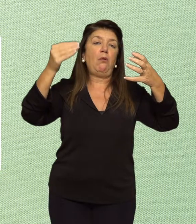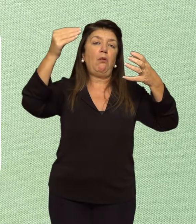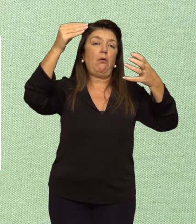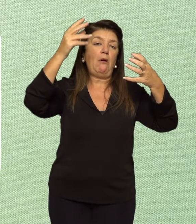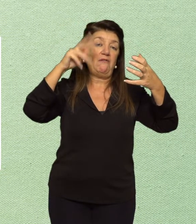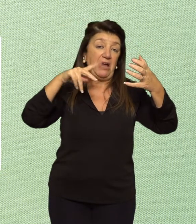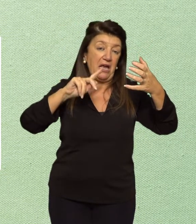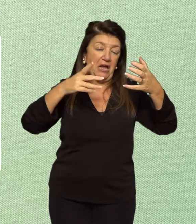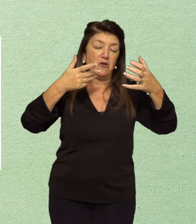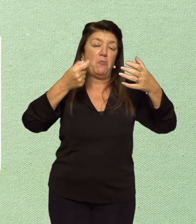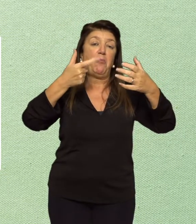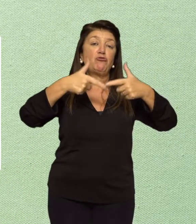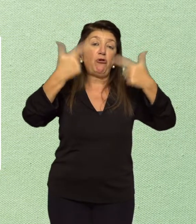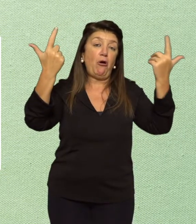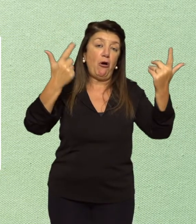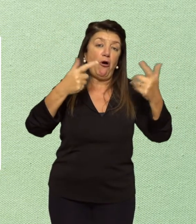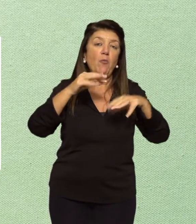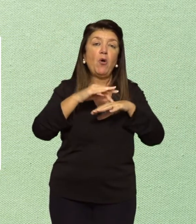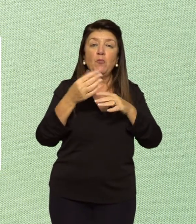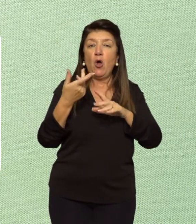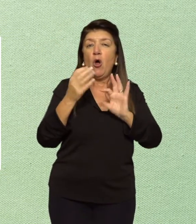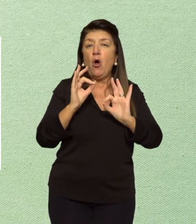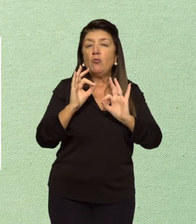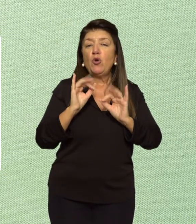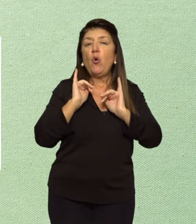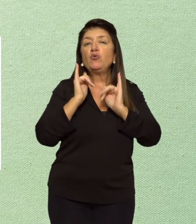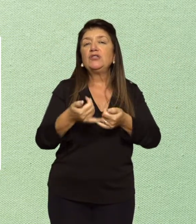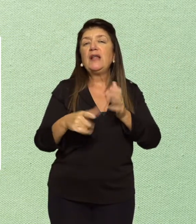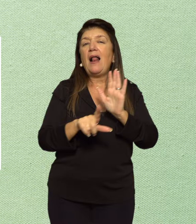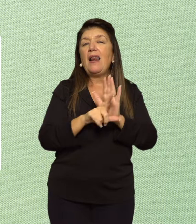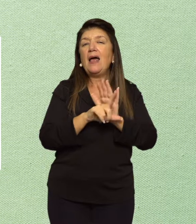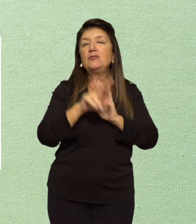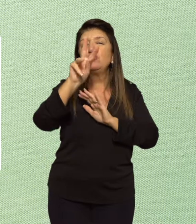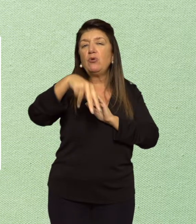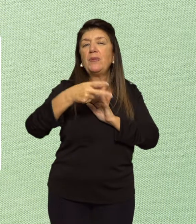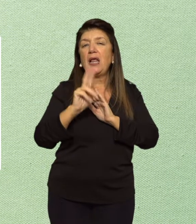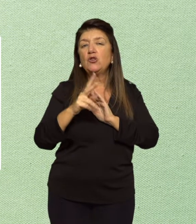quando è uscito è uscita la legge del 2012 sul femminicidio. Qualcuno comunque diceva